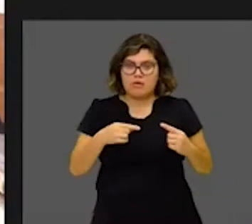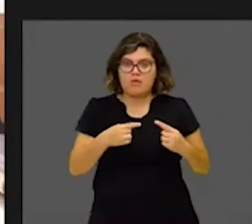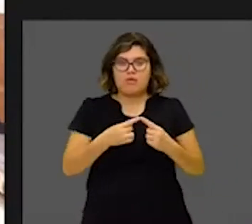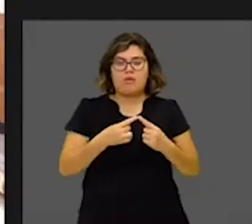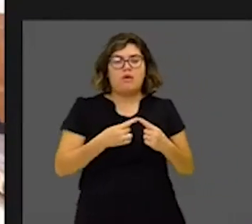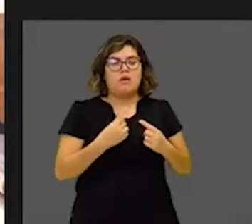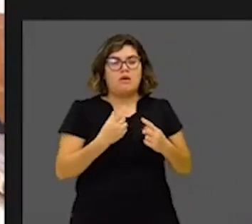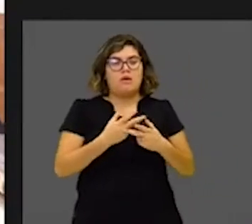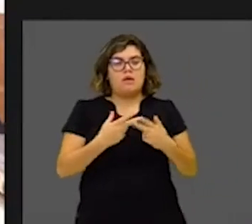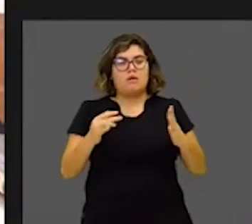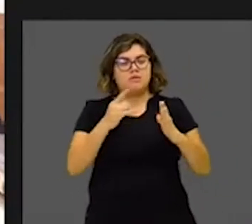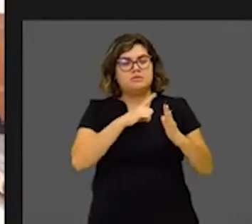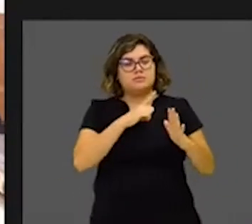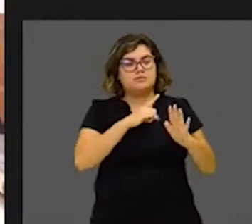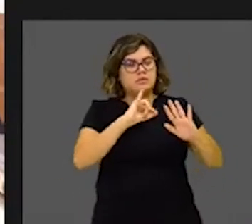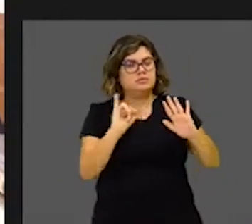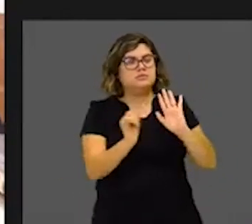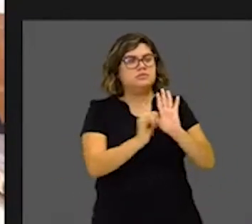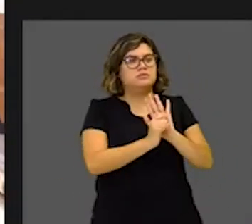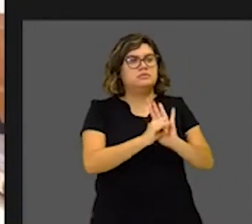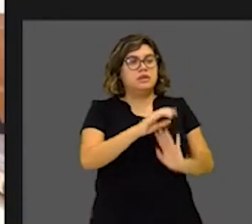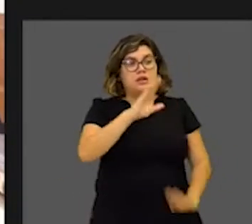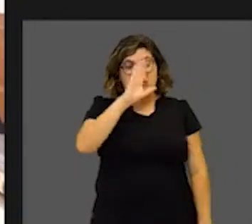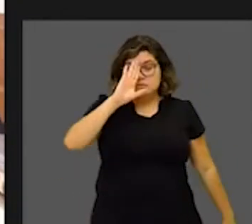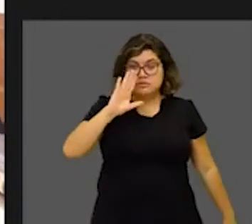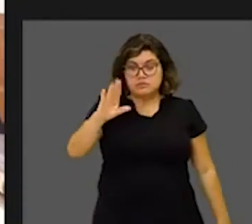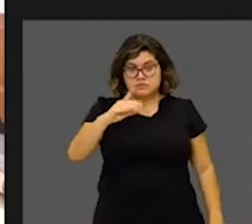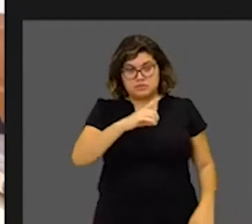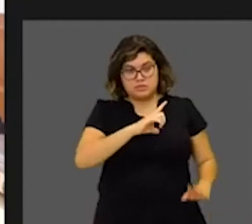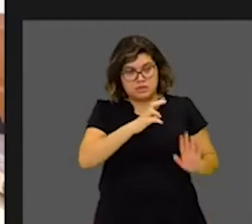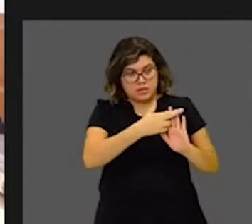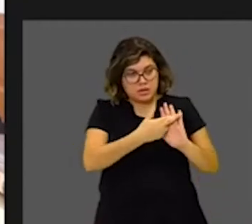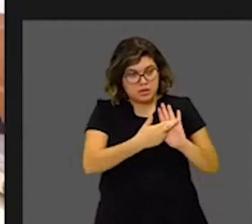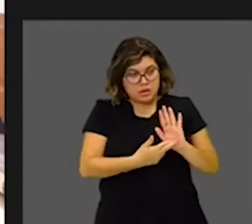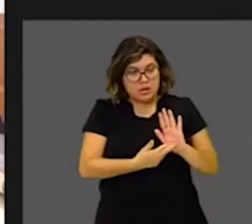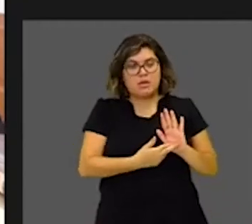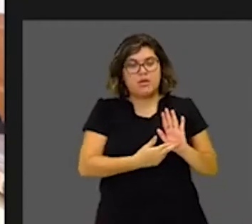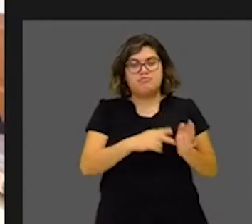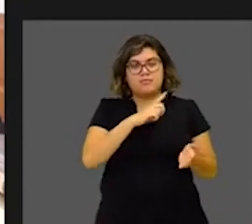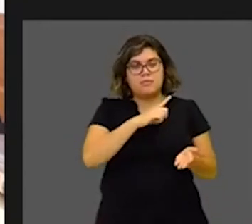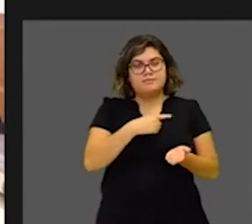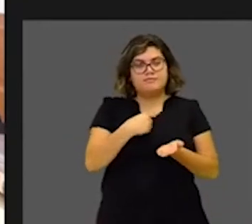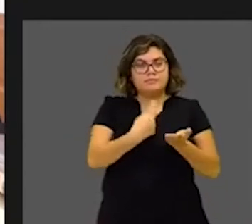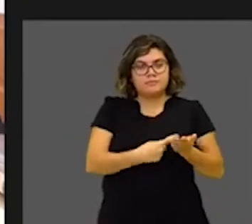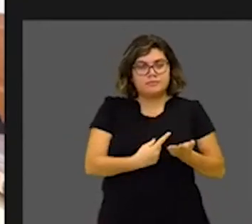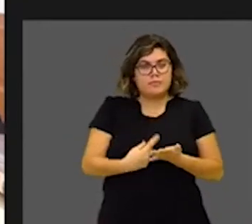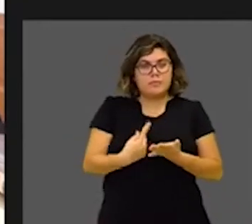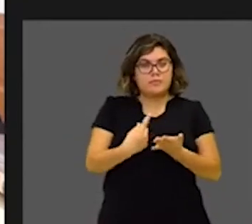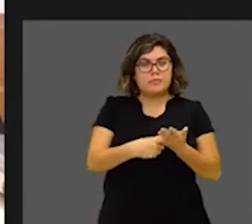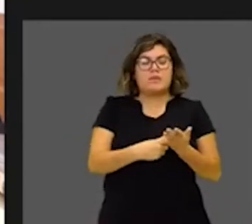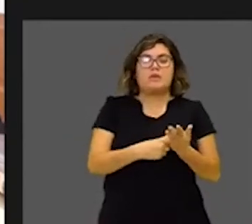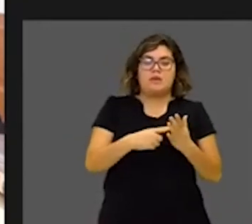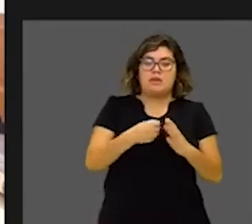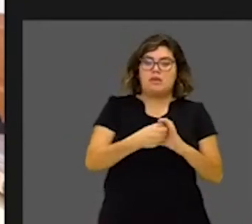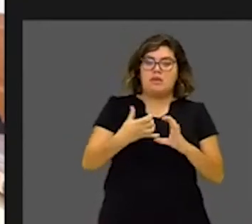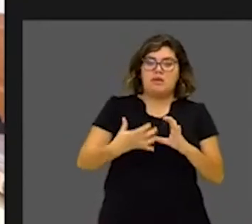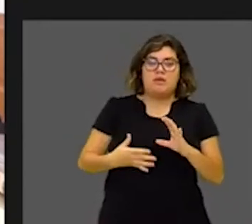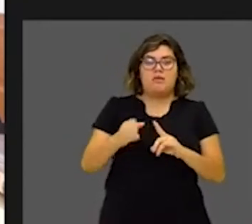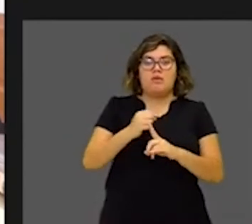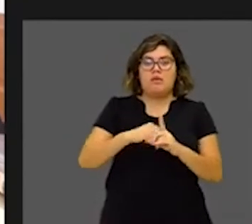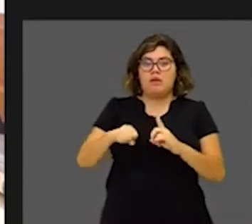é fundamental que sou regulamentação leve essas características sociológicas da série então quê